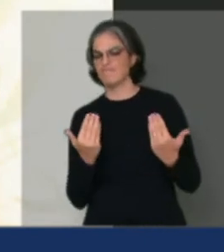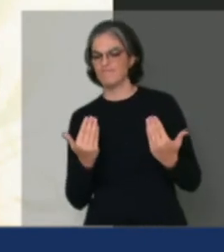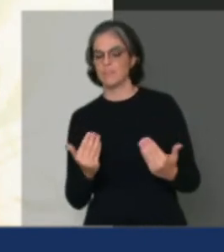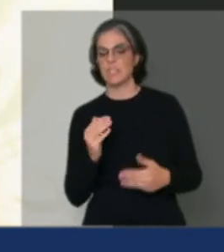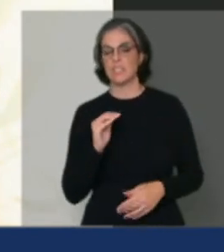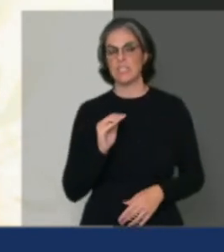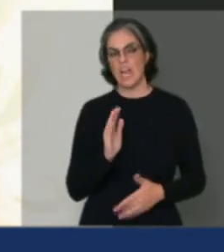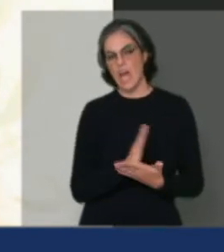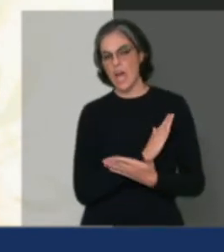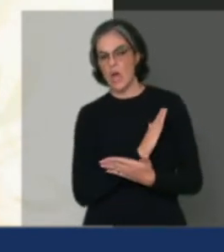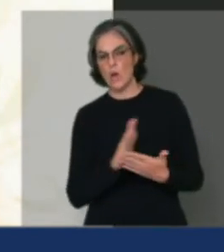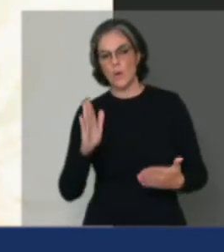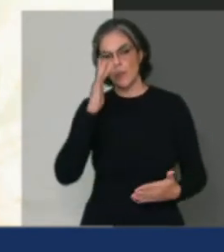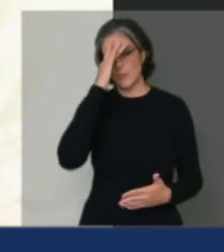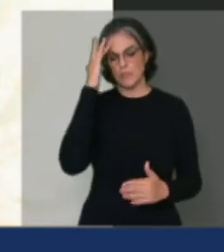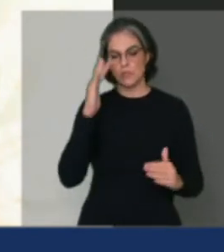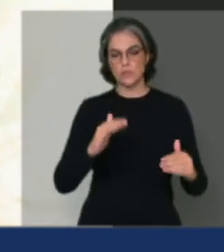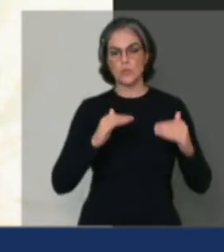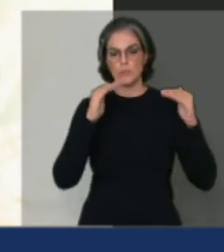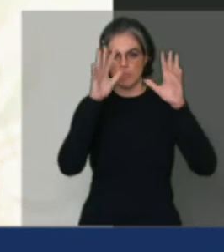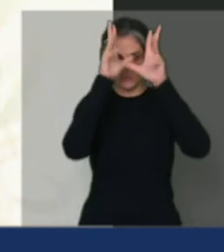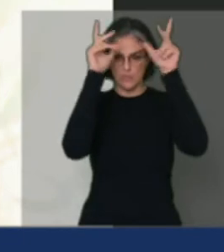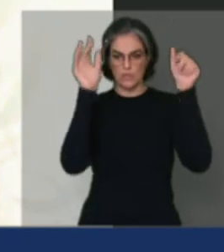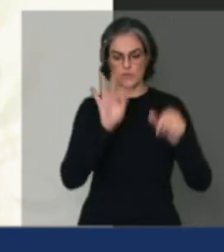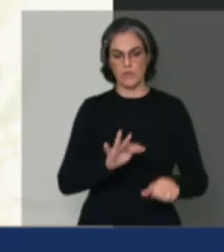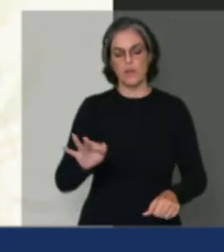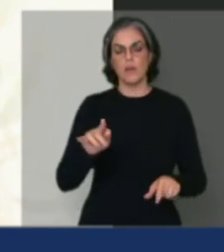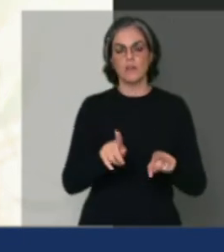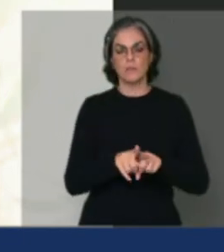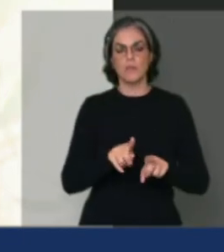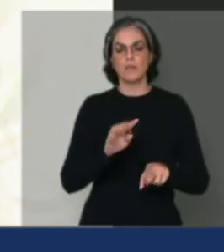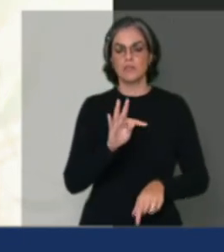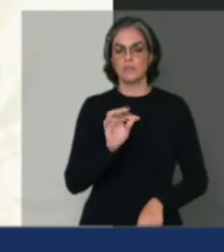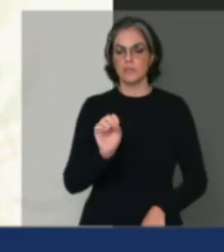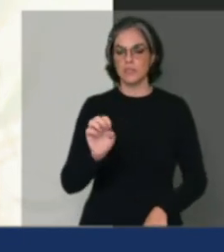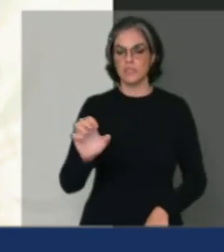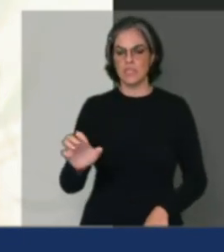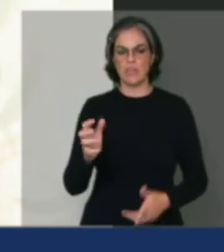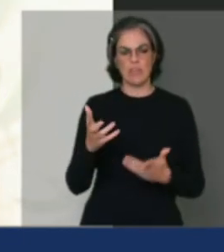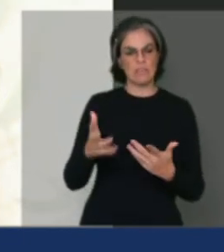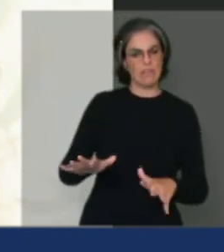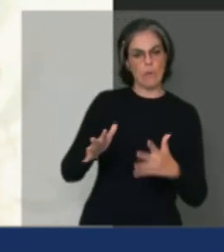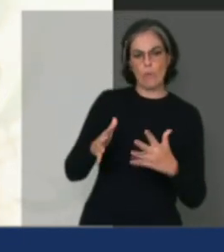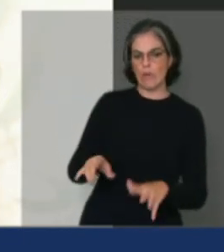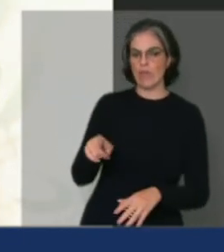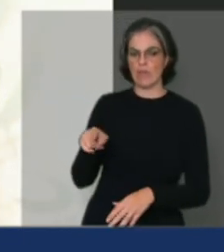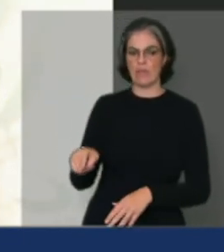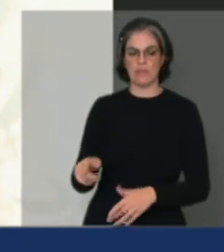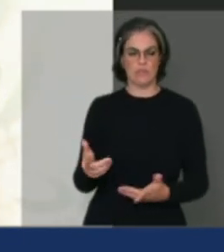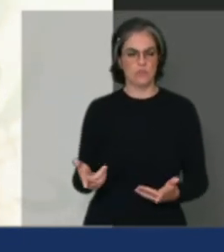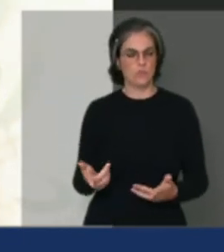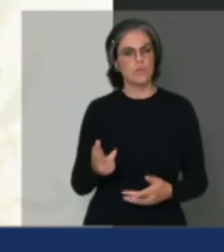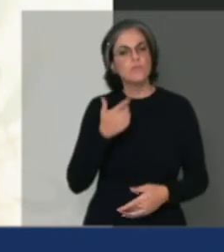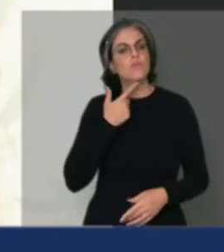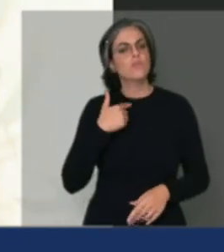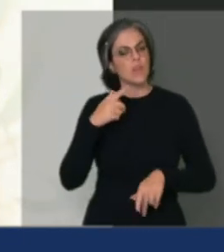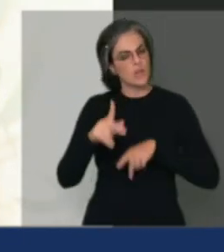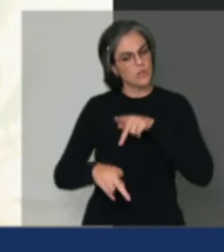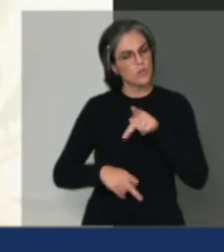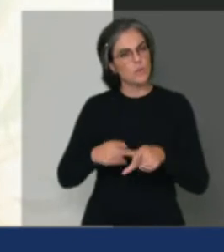VERDADE, FICO RESSABIADO QUANDO EU VEJO DEPUTADOS DO GOVERNO FEDERAL, FICAM NEGANDO ESTA VONTADE DO POVO BRASILEIRO DE TER O VOTO